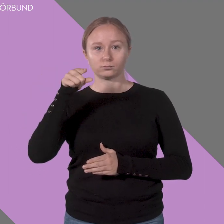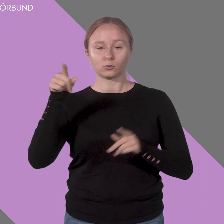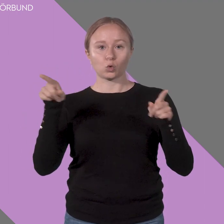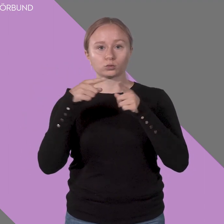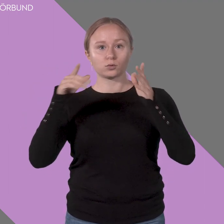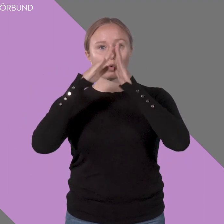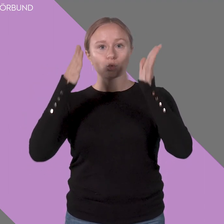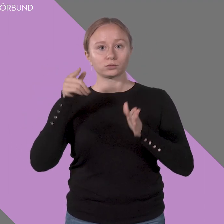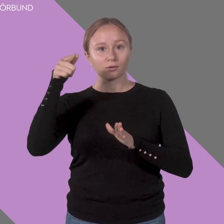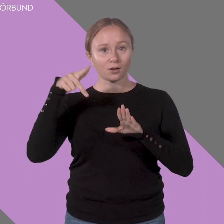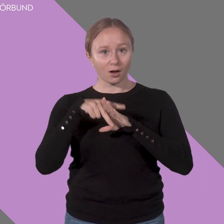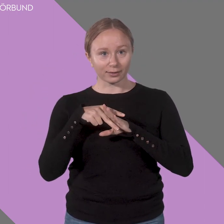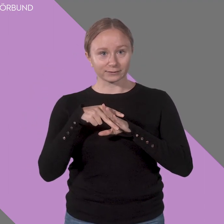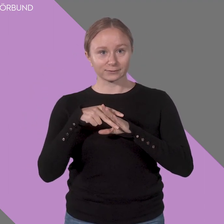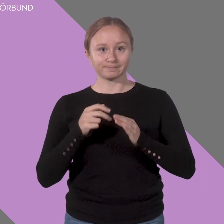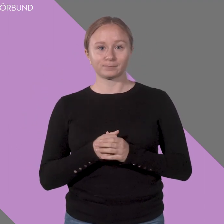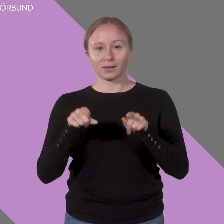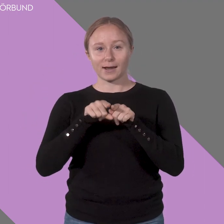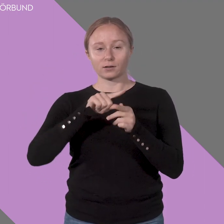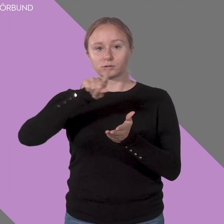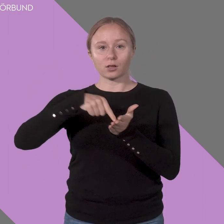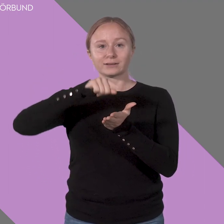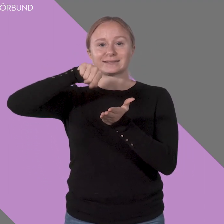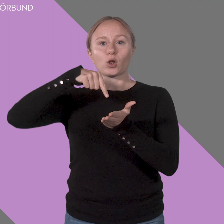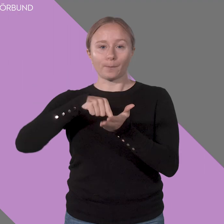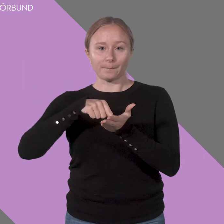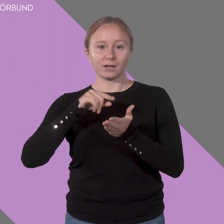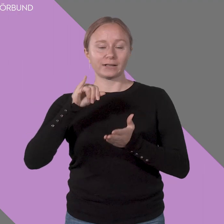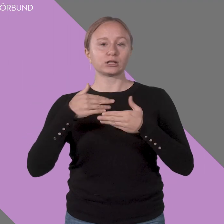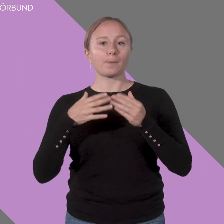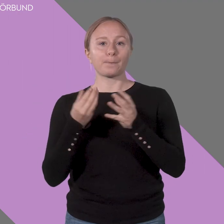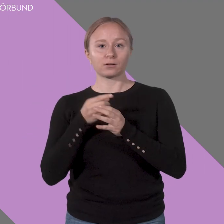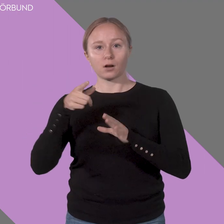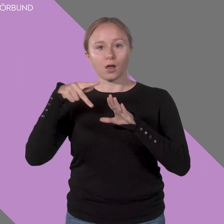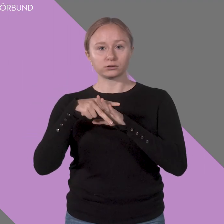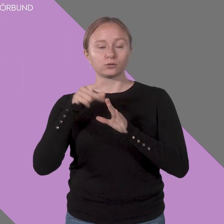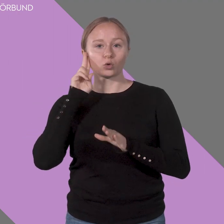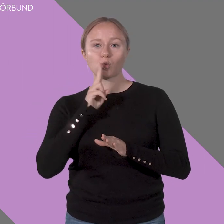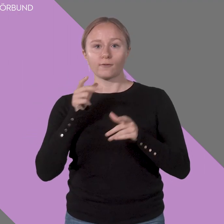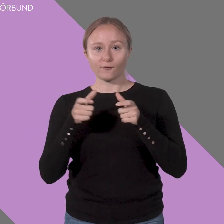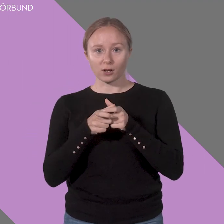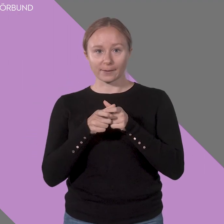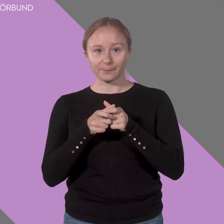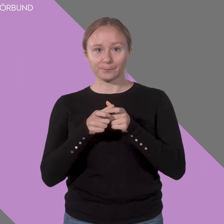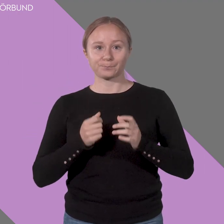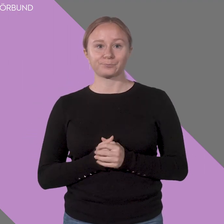på konserthuset i Lahtis nära stadens centrum, - i samarbete med Lahtis dövförening.